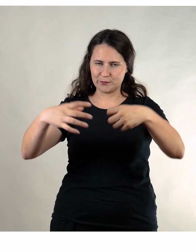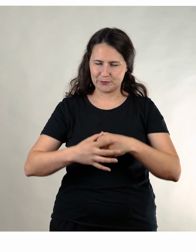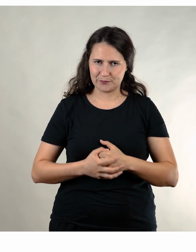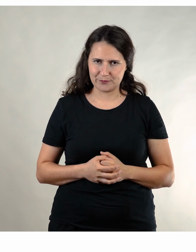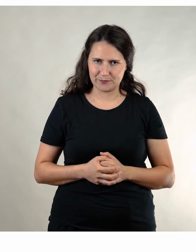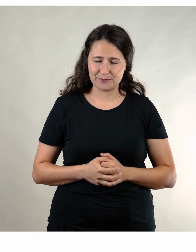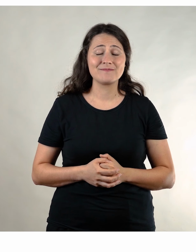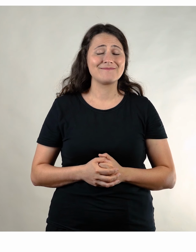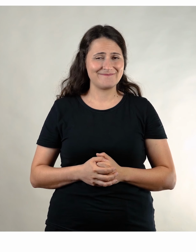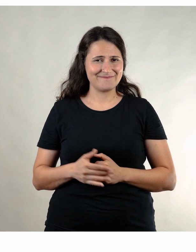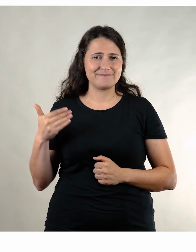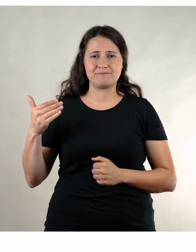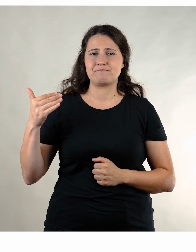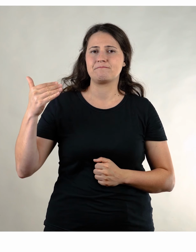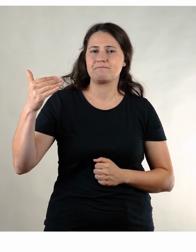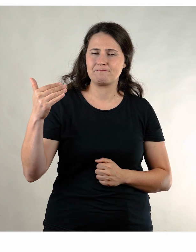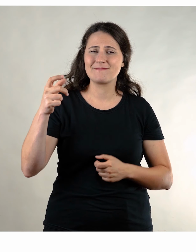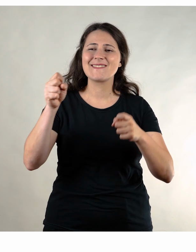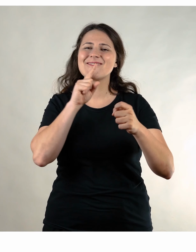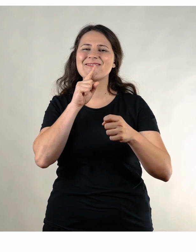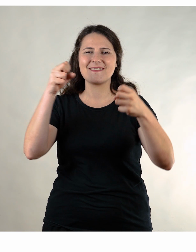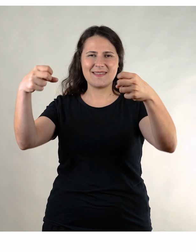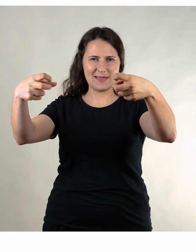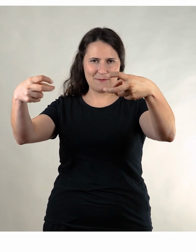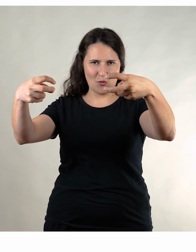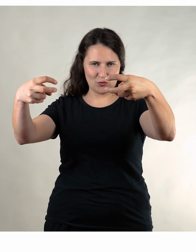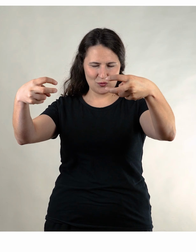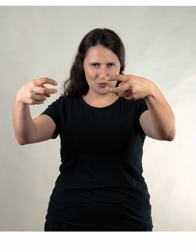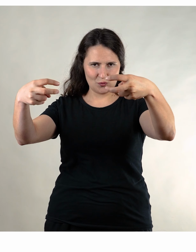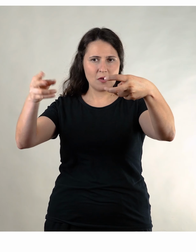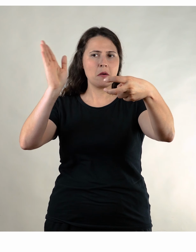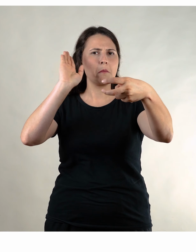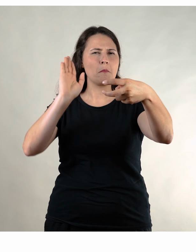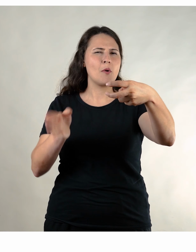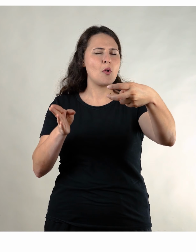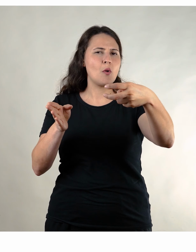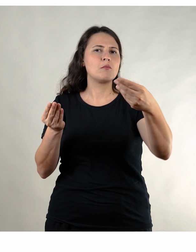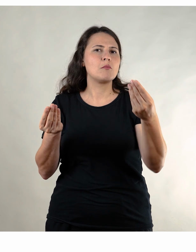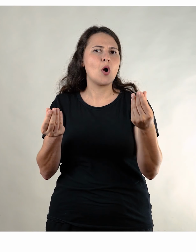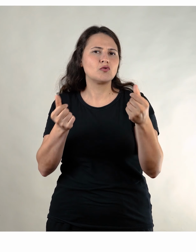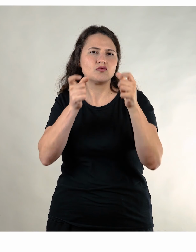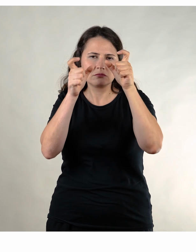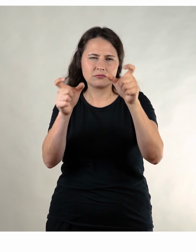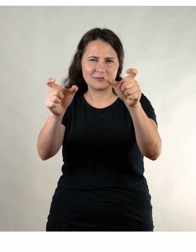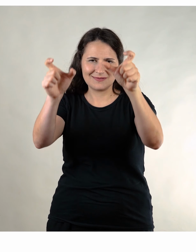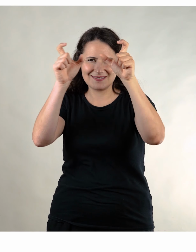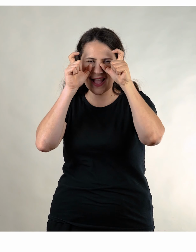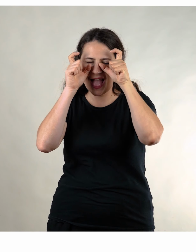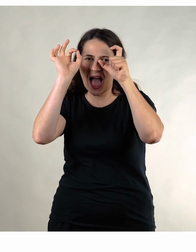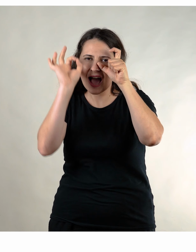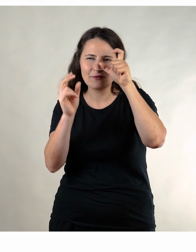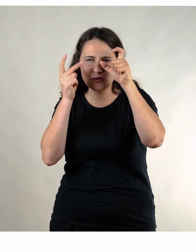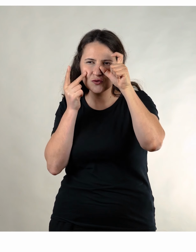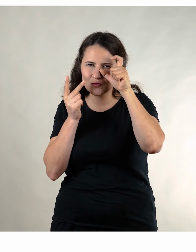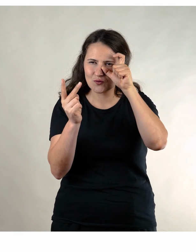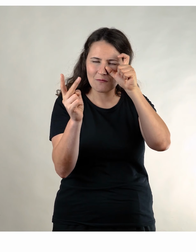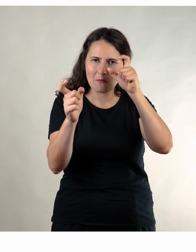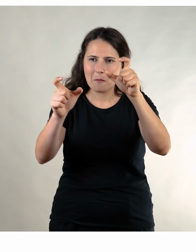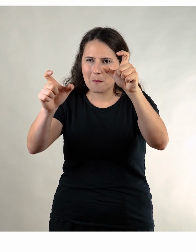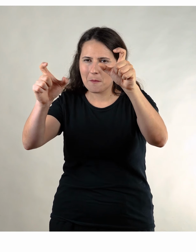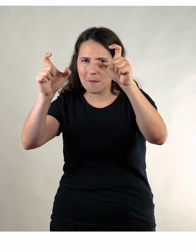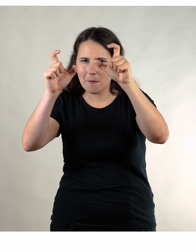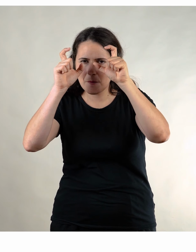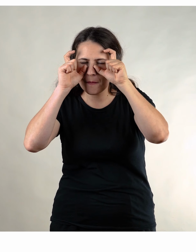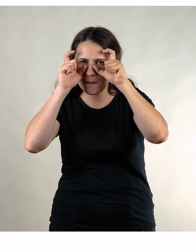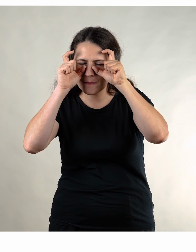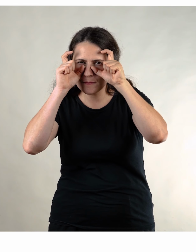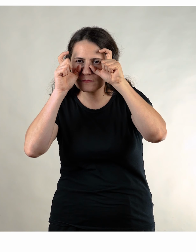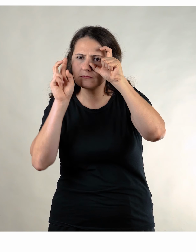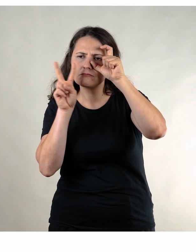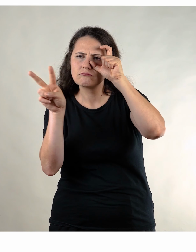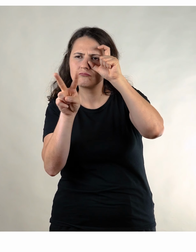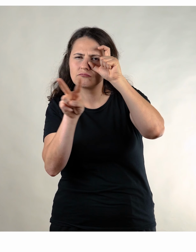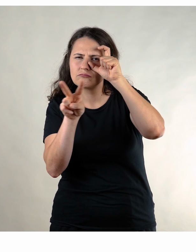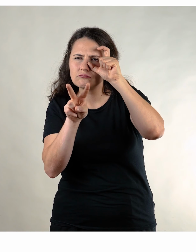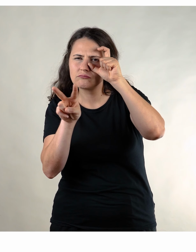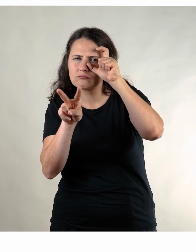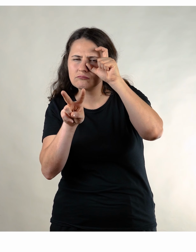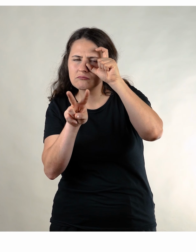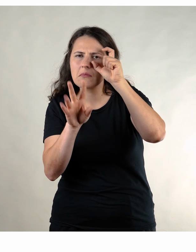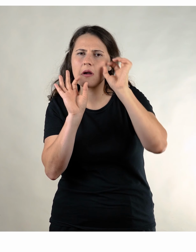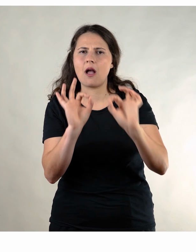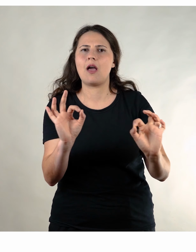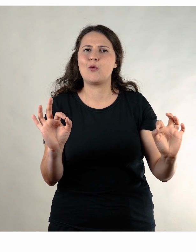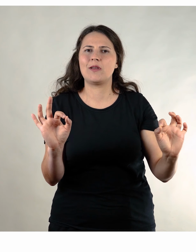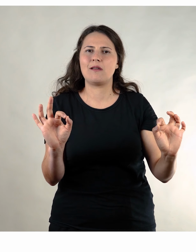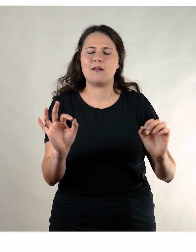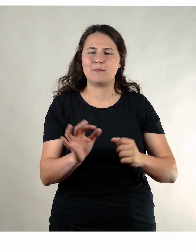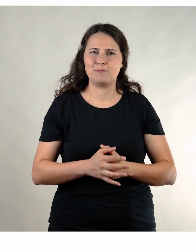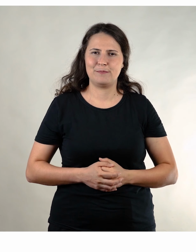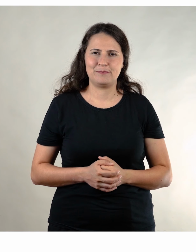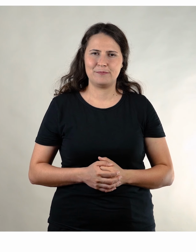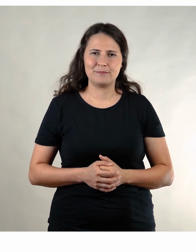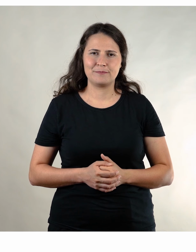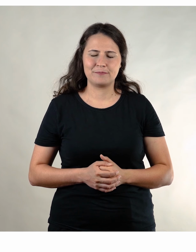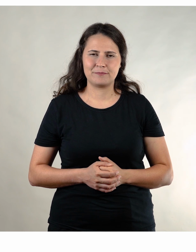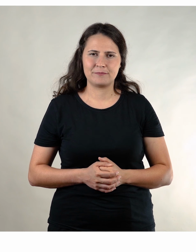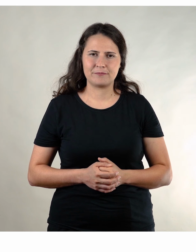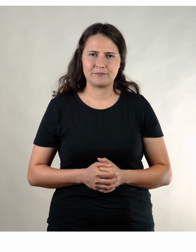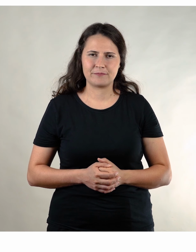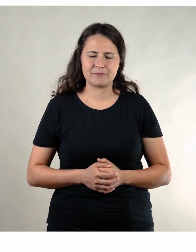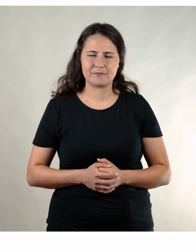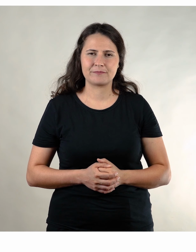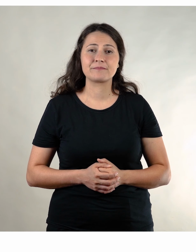Στη συνέχεια οι υπότιτλοι μπορούν να προβληθούν στα γυαλιά και να διαβαστούν από το άτομο με προβλήματα ακοής.